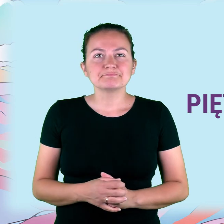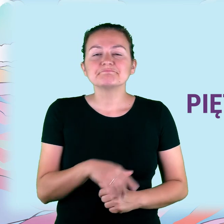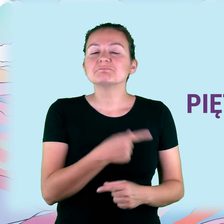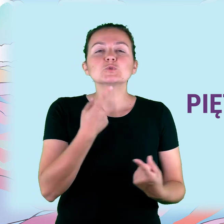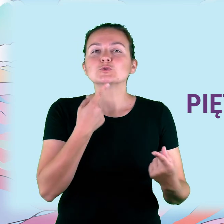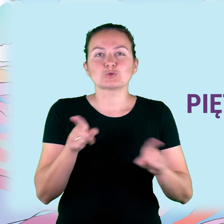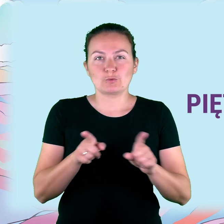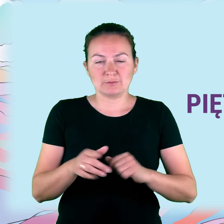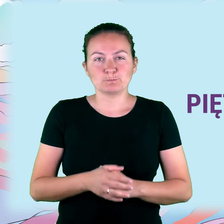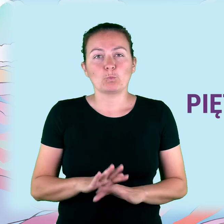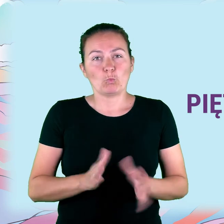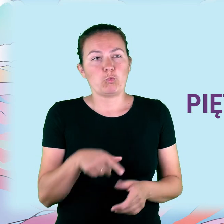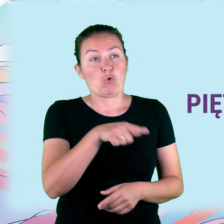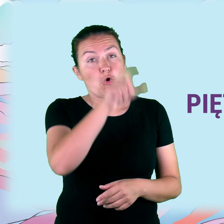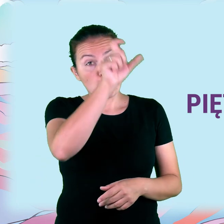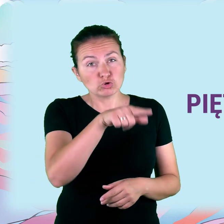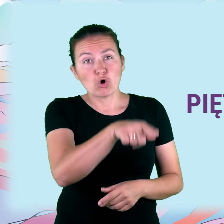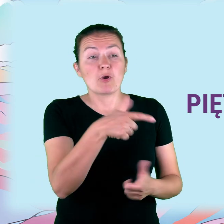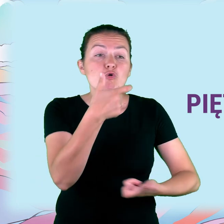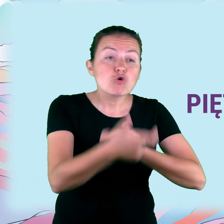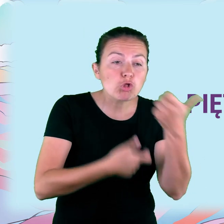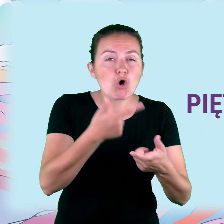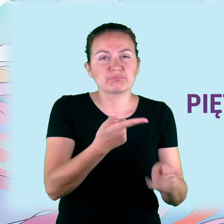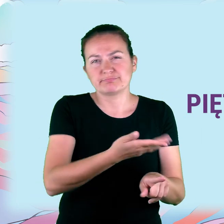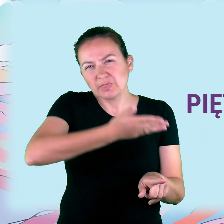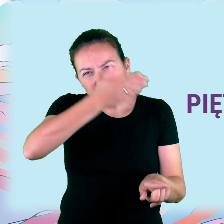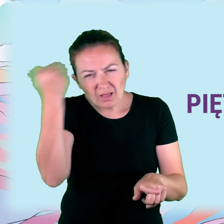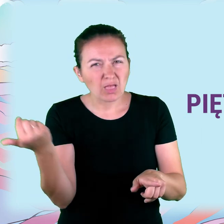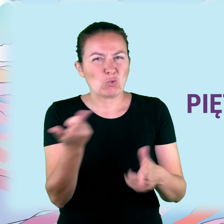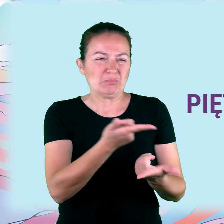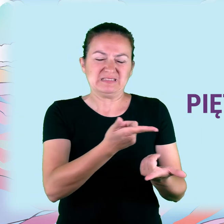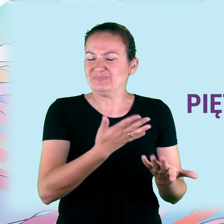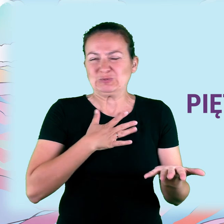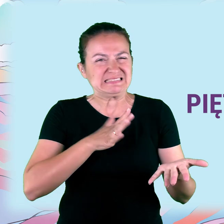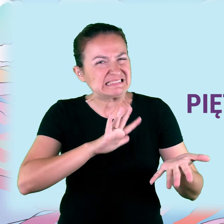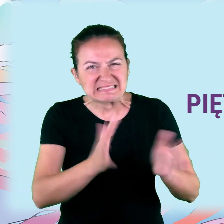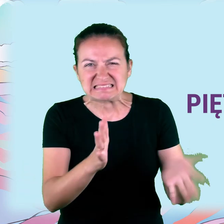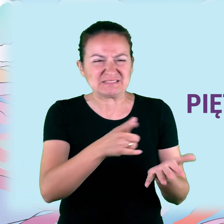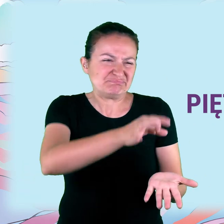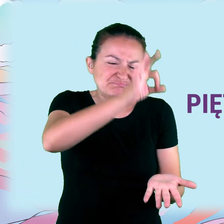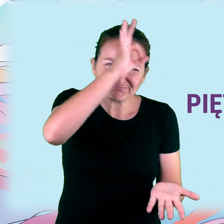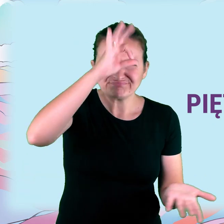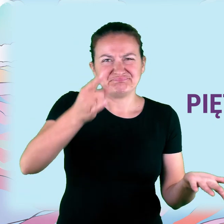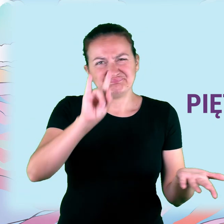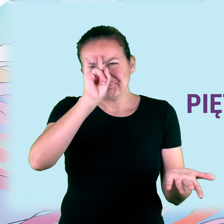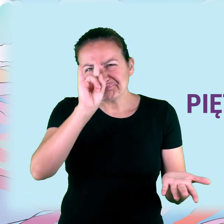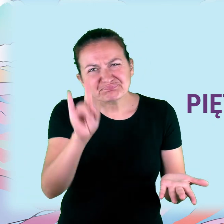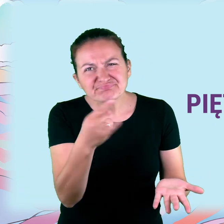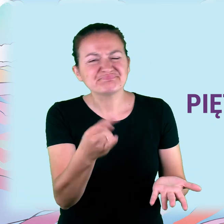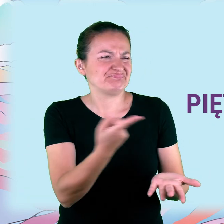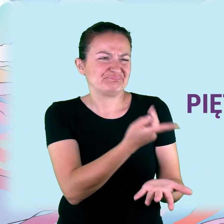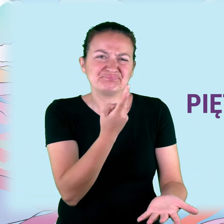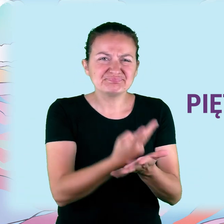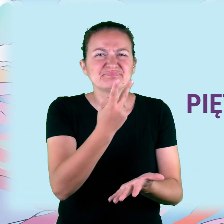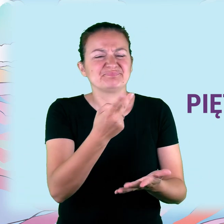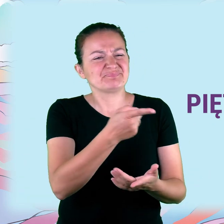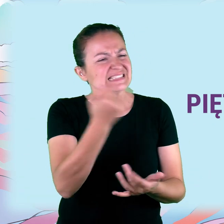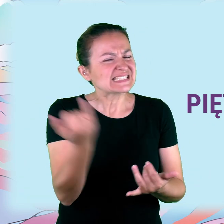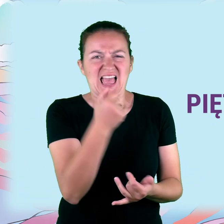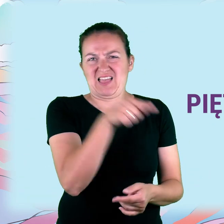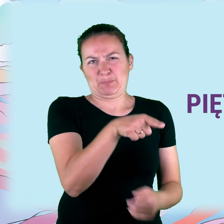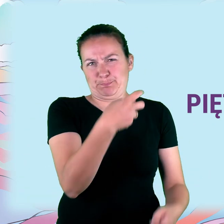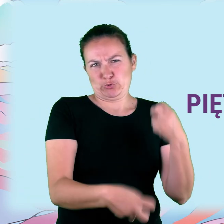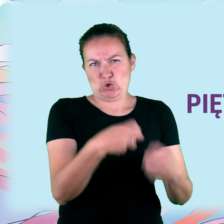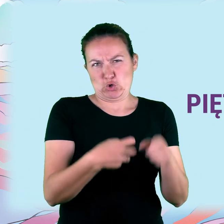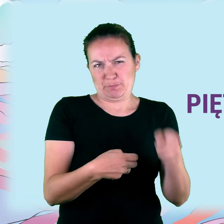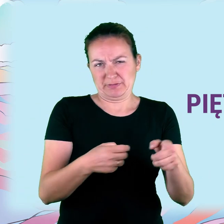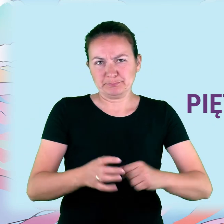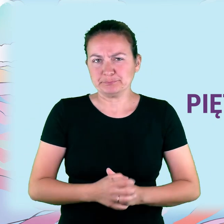Ktoś czegoś nie umie, z czymś sobie nie radzi. Coś ma słabą stronę (wadę).